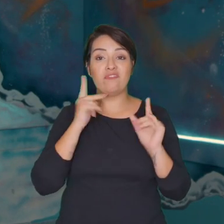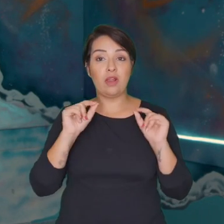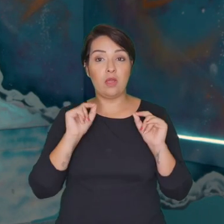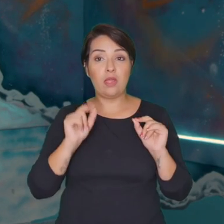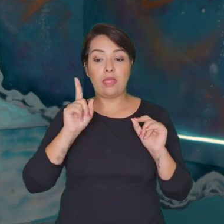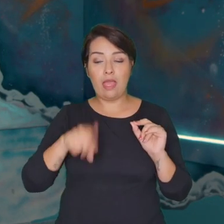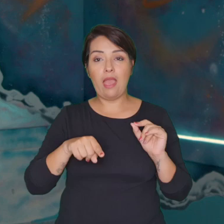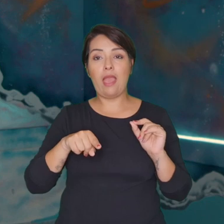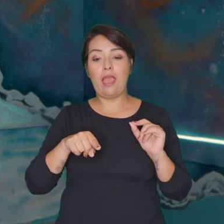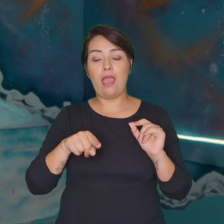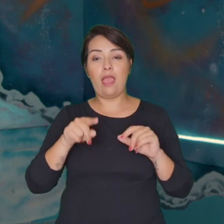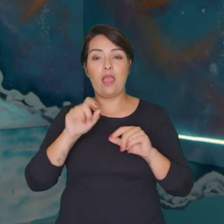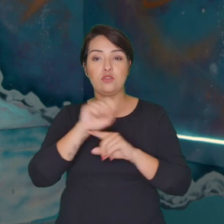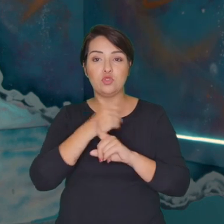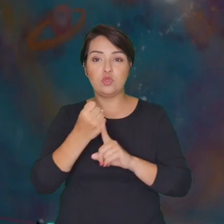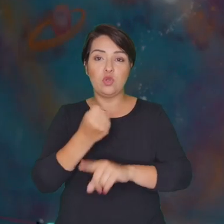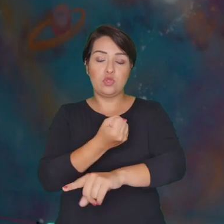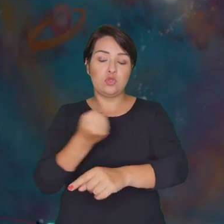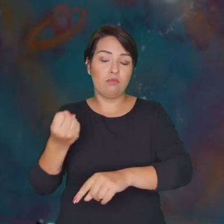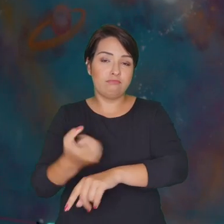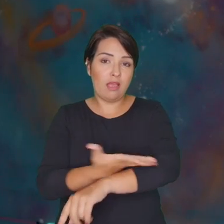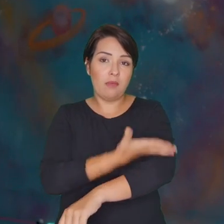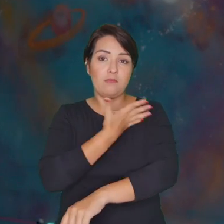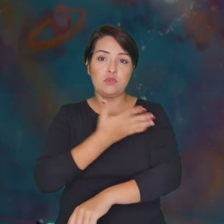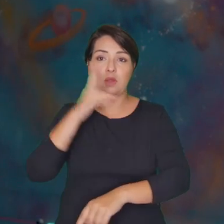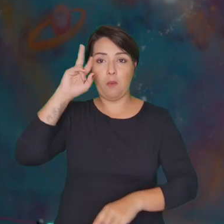das habilidades socioemocionais, que é a autogestão, autoconhecimento,